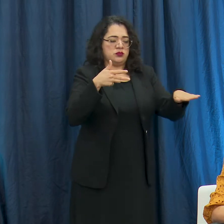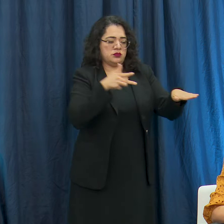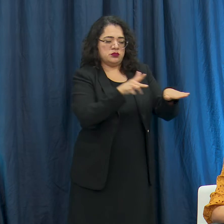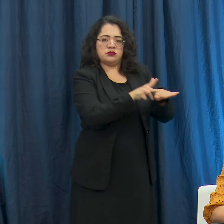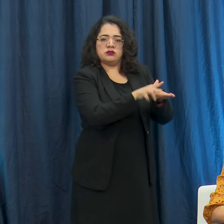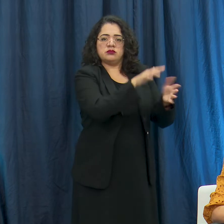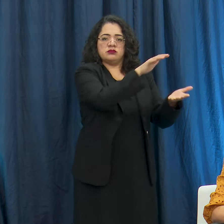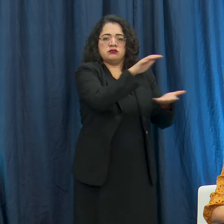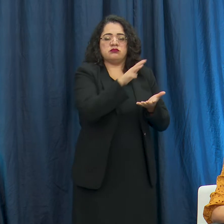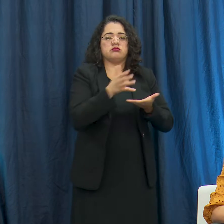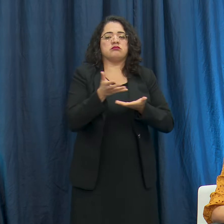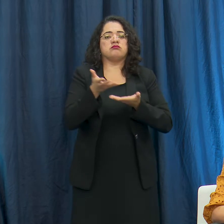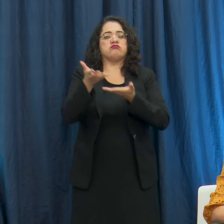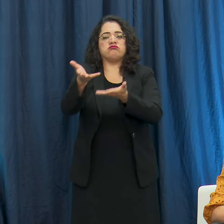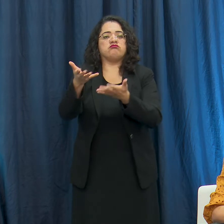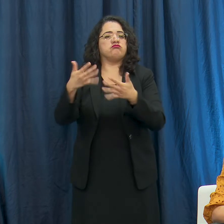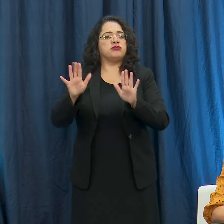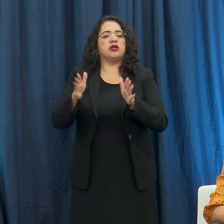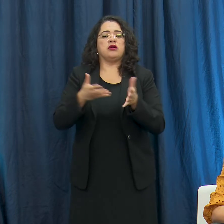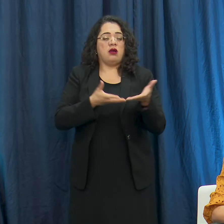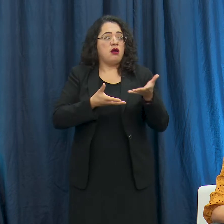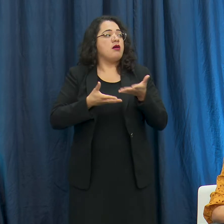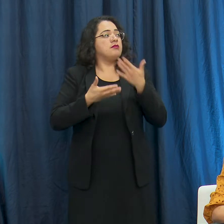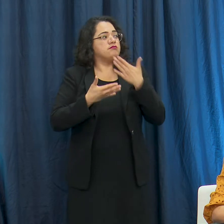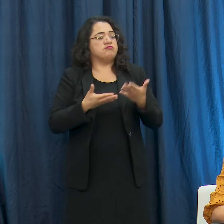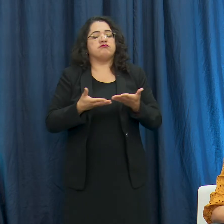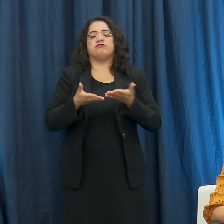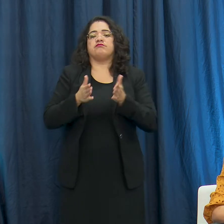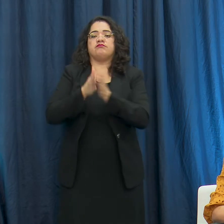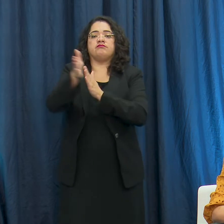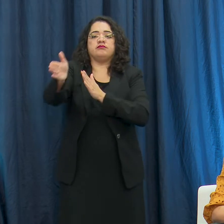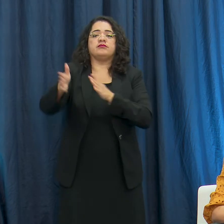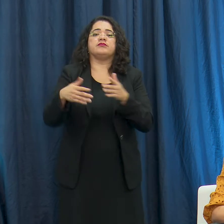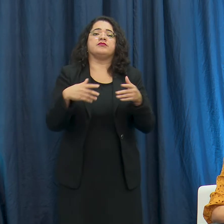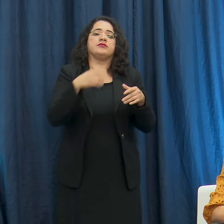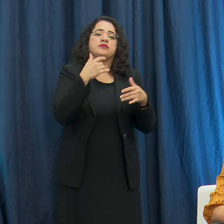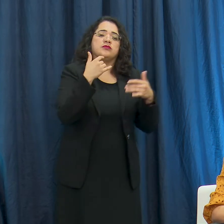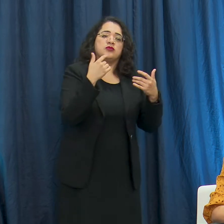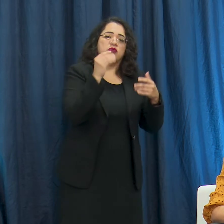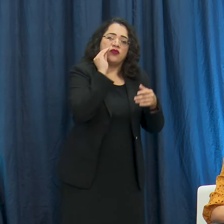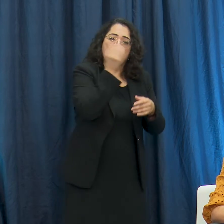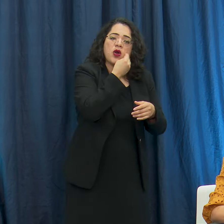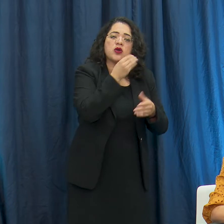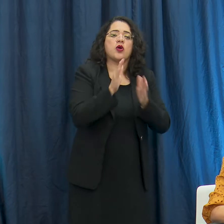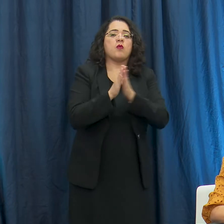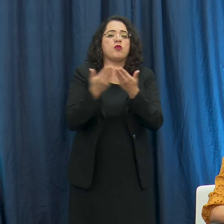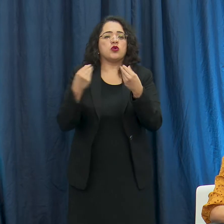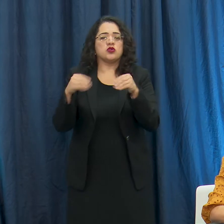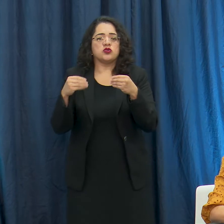que proporciona Flores who get ace musica libros ropa zapato